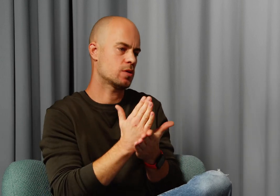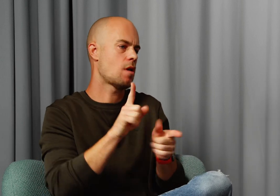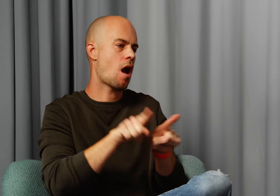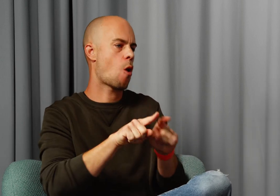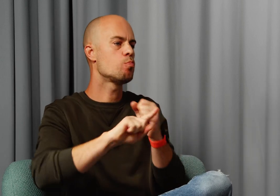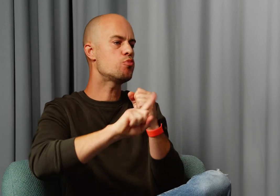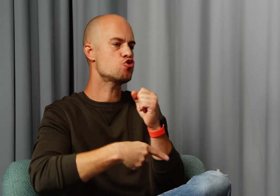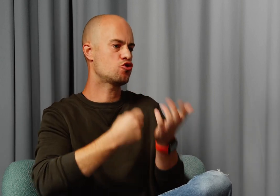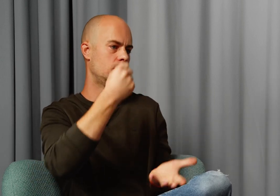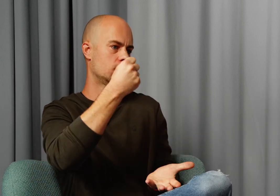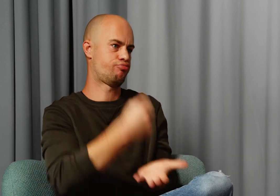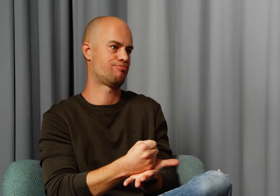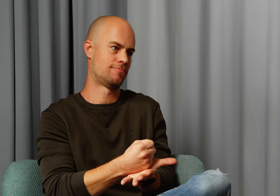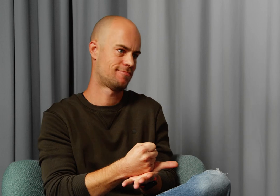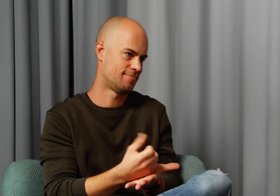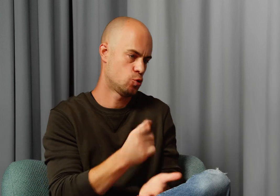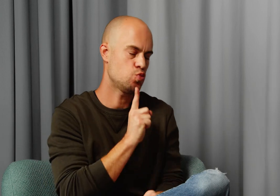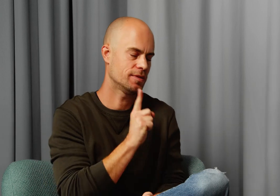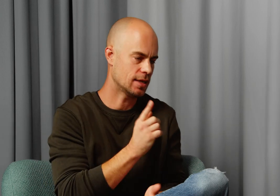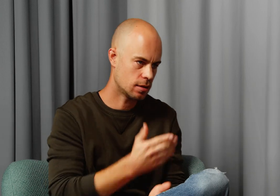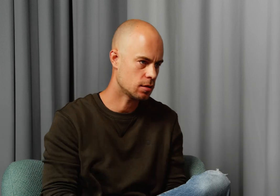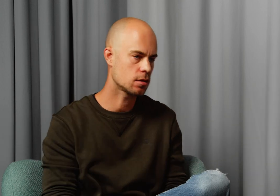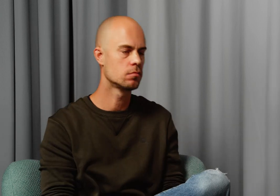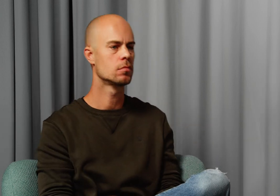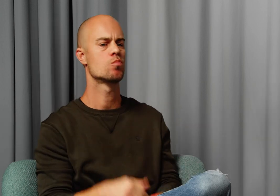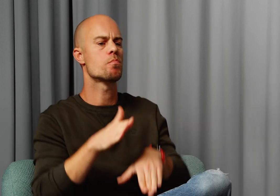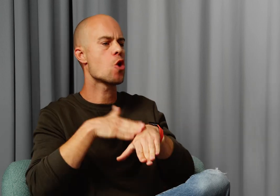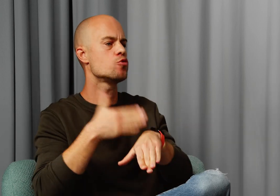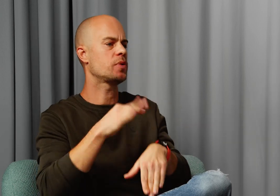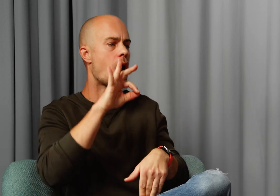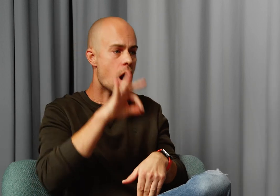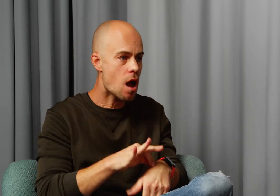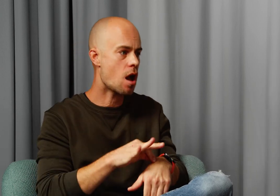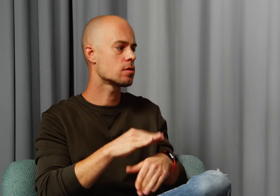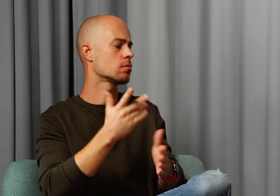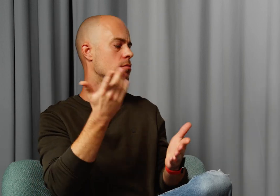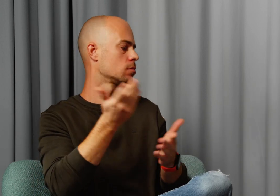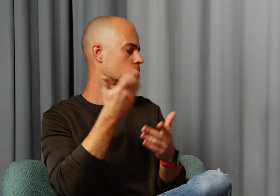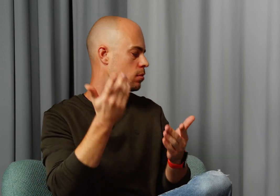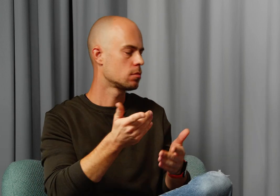Da kann nicht immer eine Dolmetscher:in dabei sein. Es gibt viel zu wenig Budget hierfür.